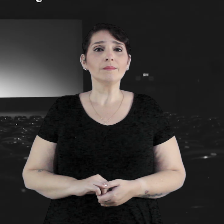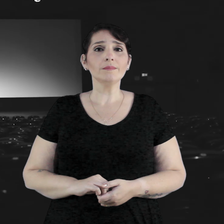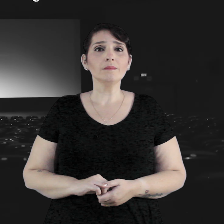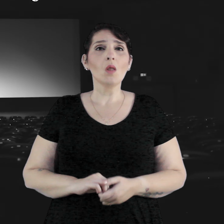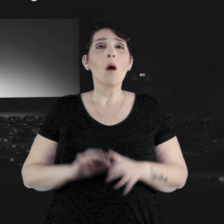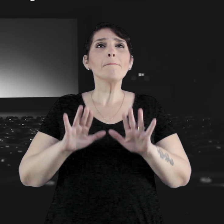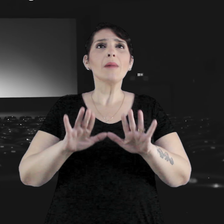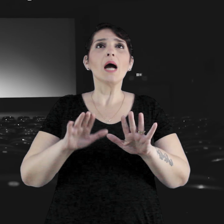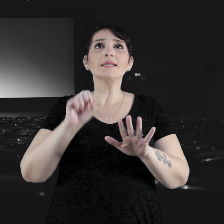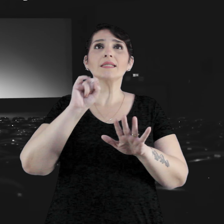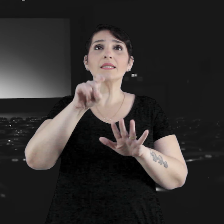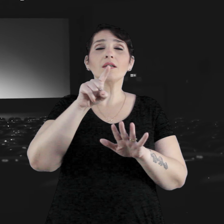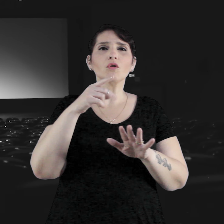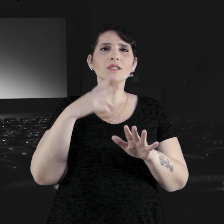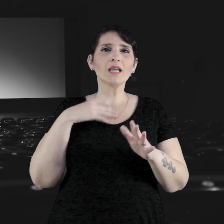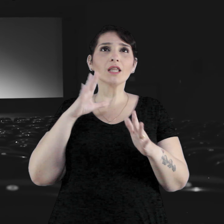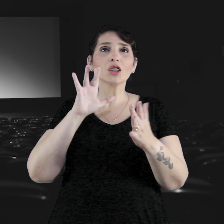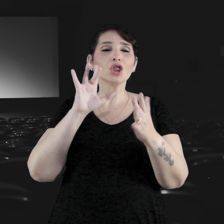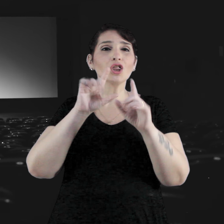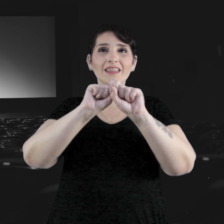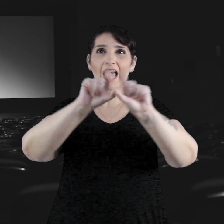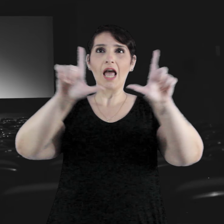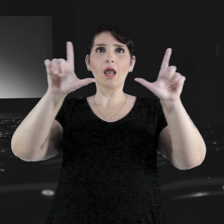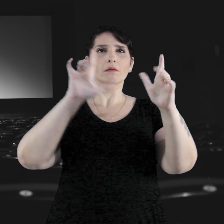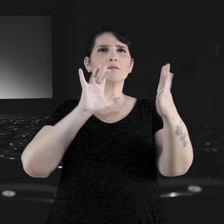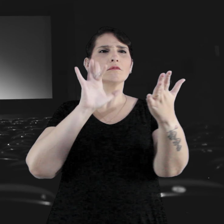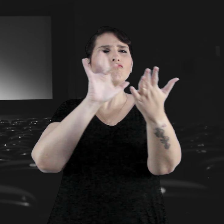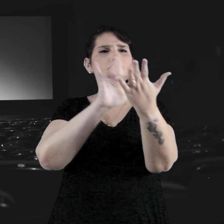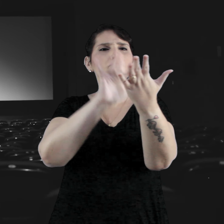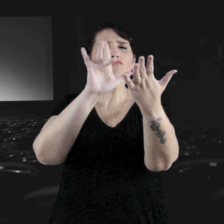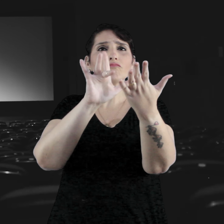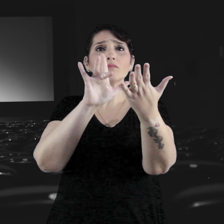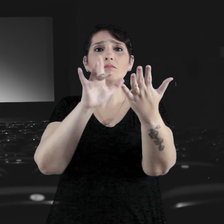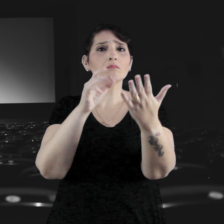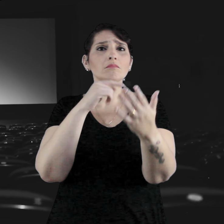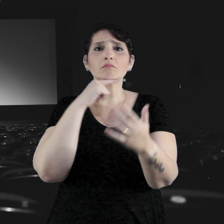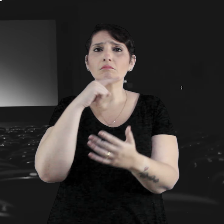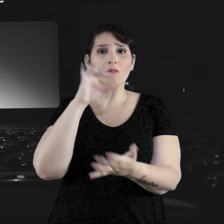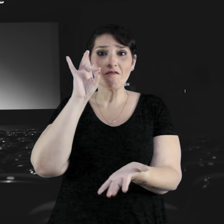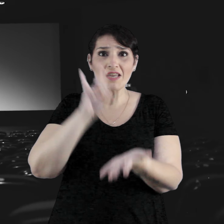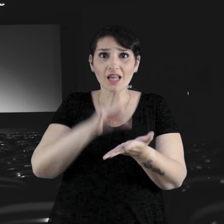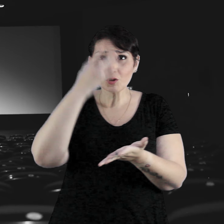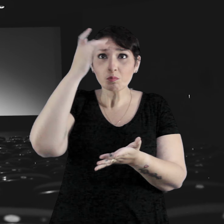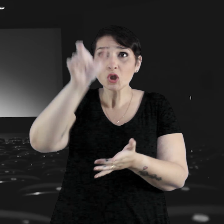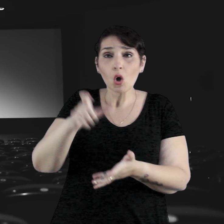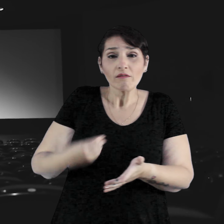Mas quando você vai até a tela e a toca, não vê qualquer pessoa real,